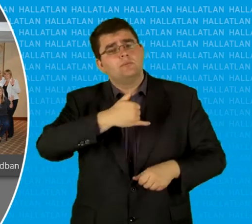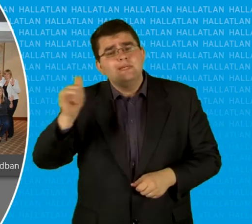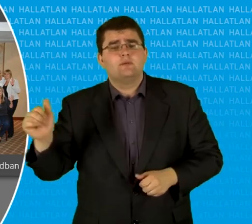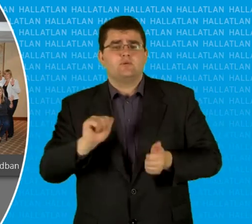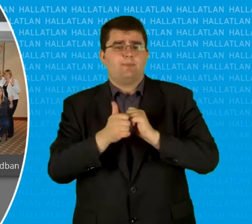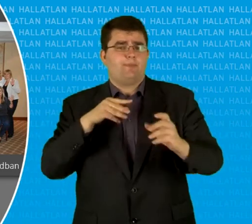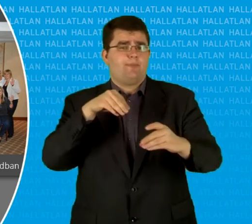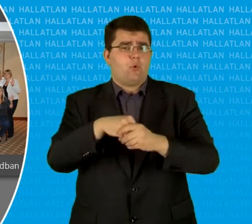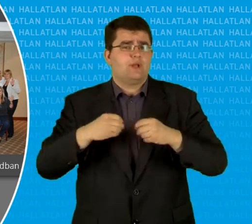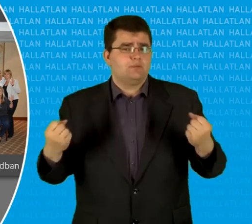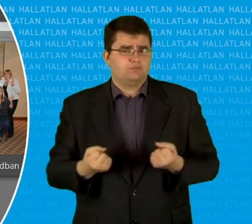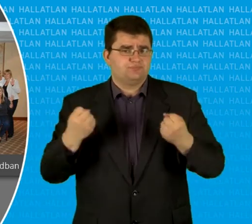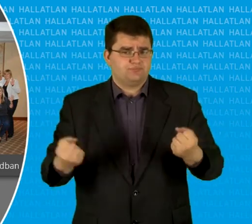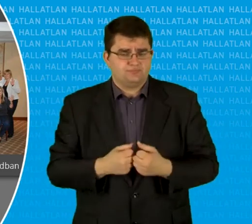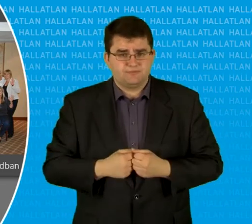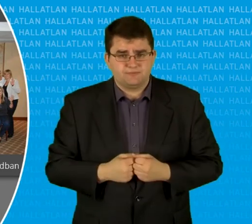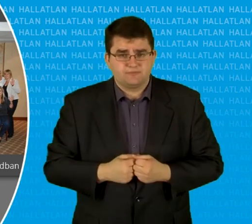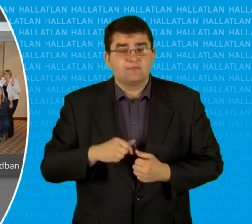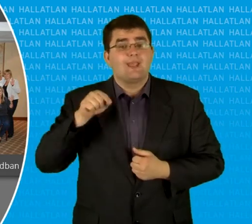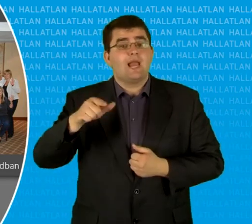mindannyian a hazai sportéletben tevékenykednek.